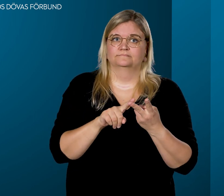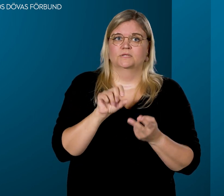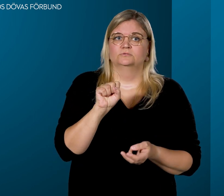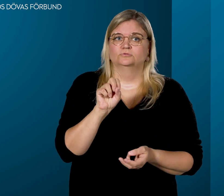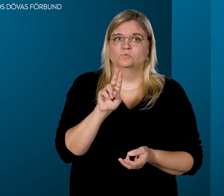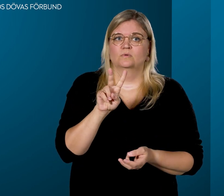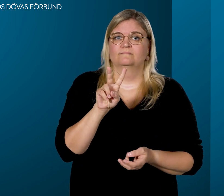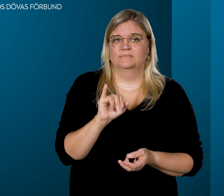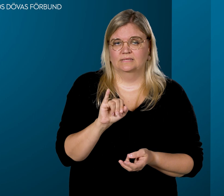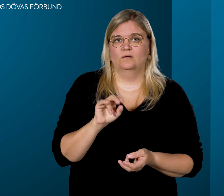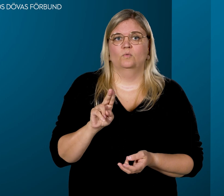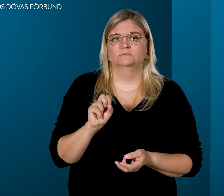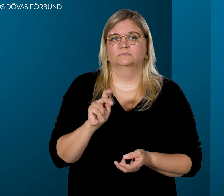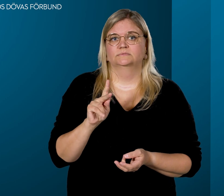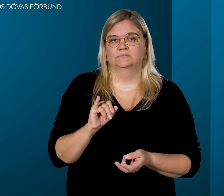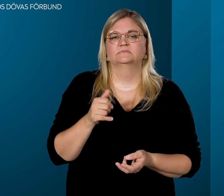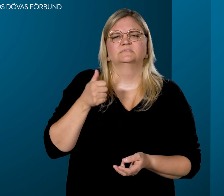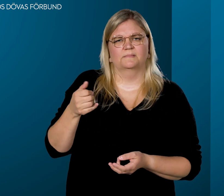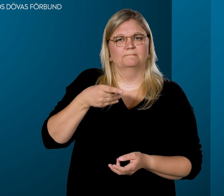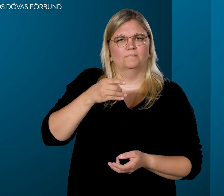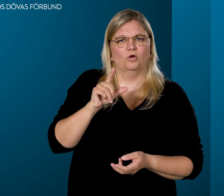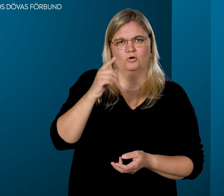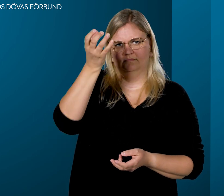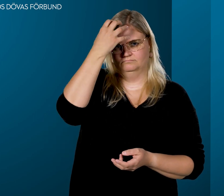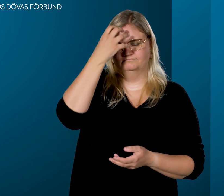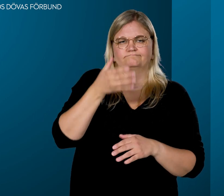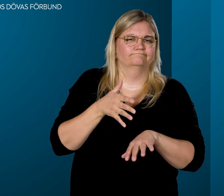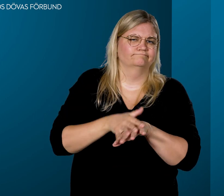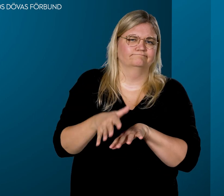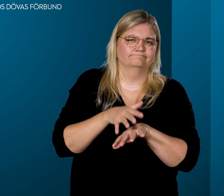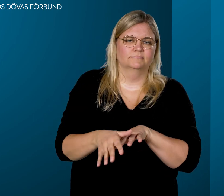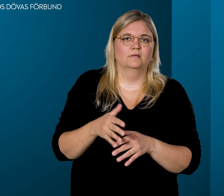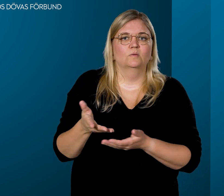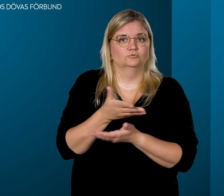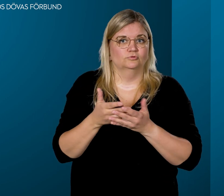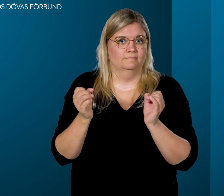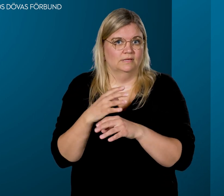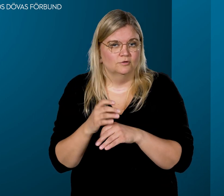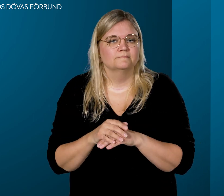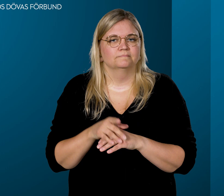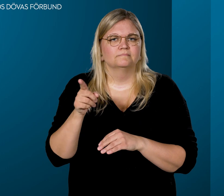och politices doktor Suvi Uski, expert på sociala medier, -